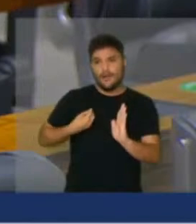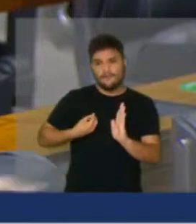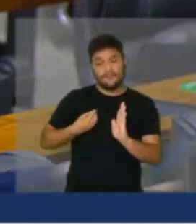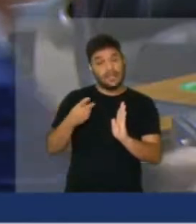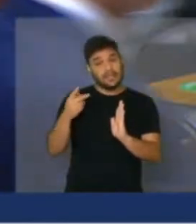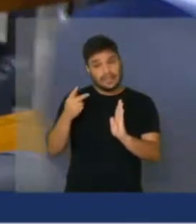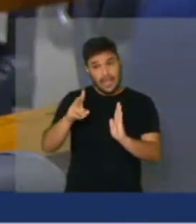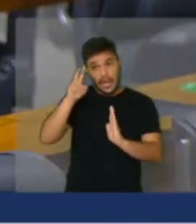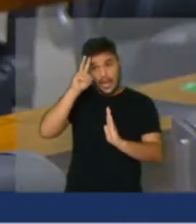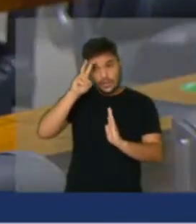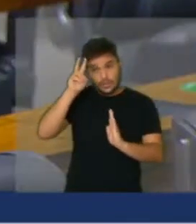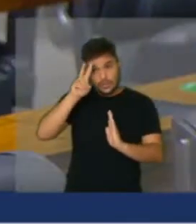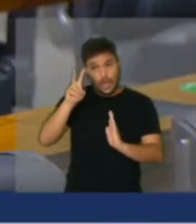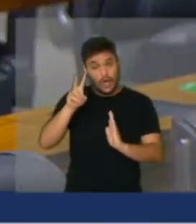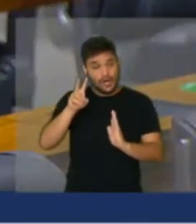É A HISTÓRIA DA LUTA POR UMA